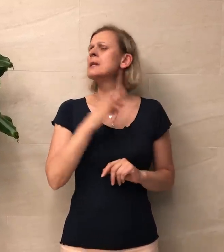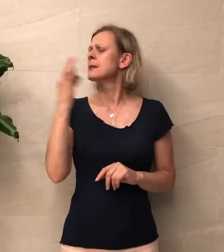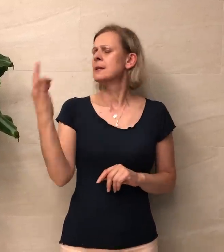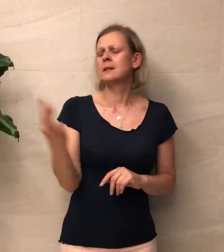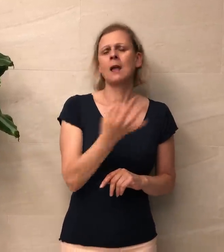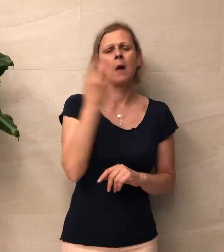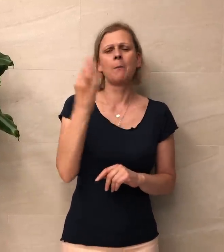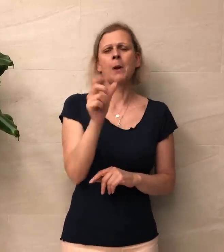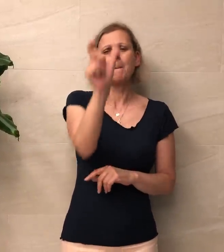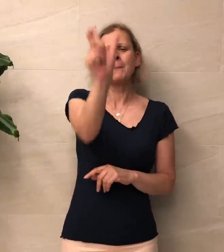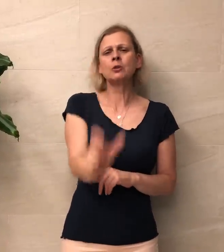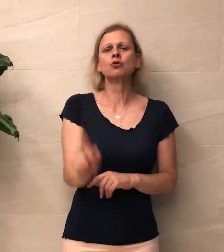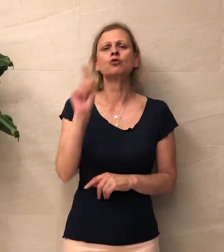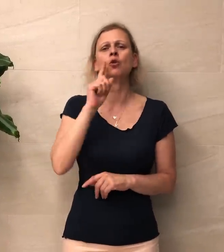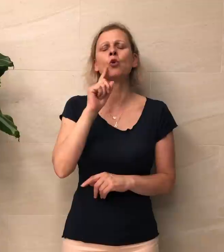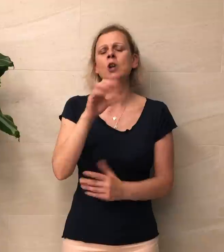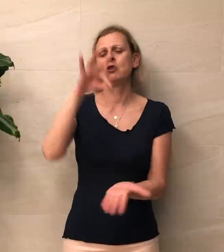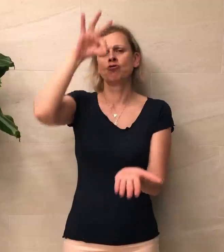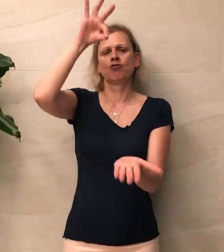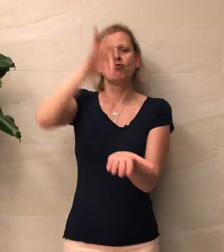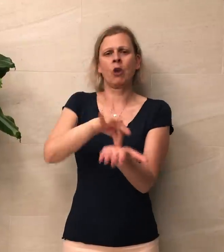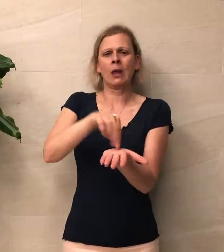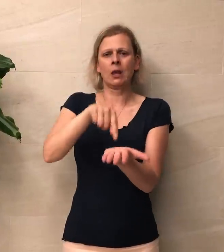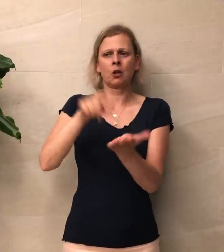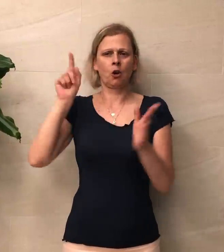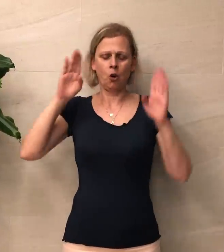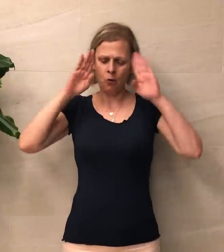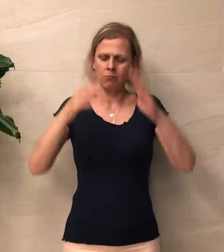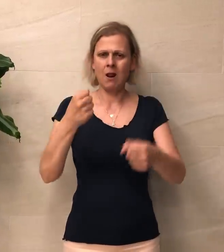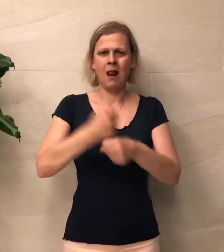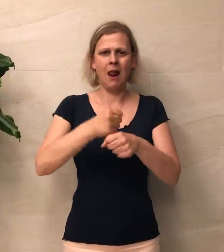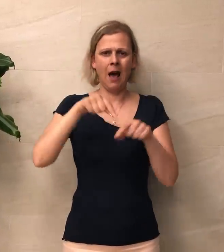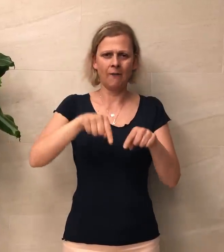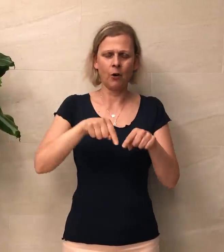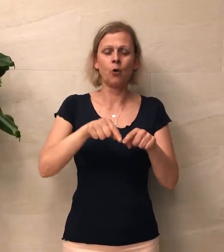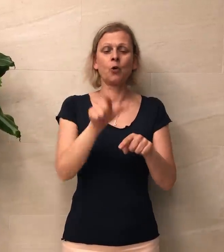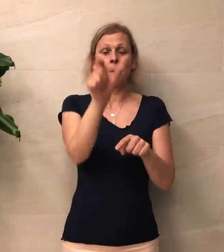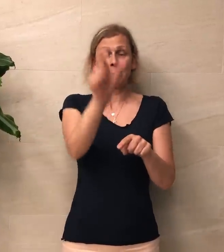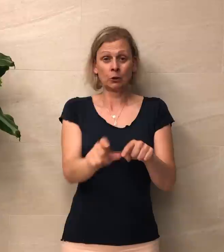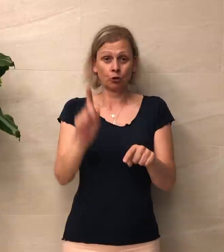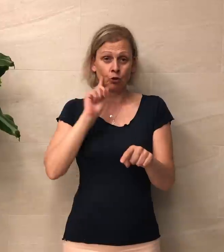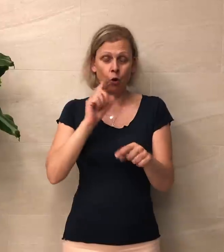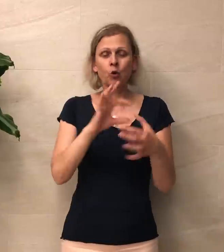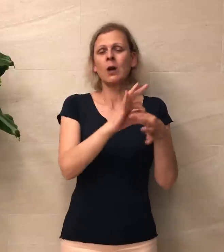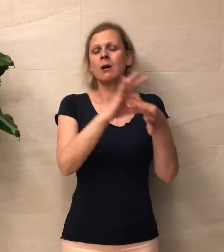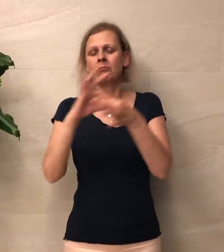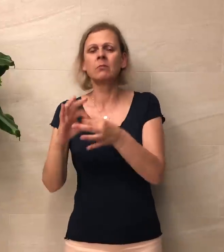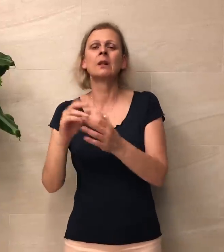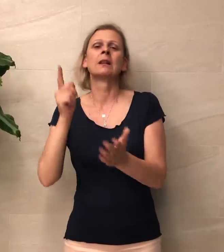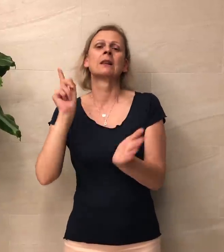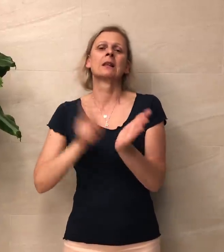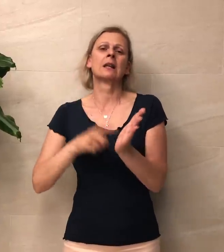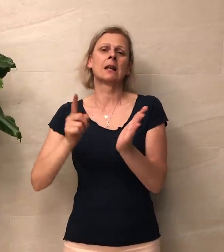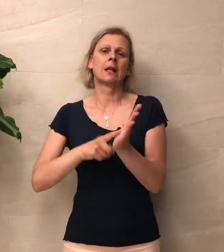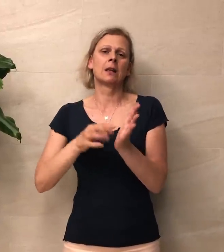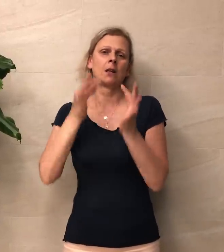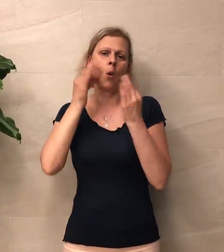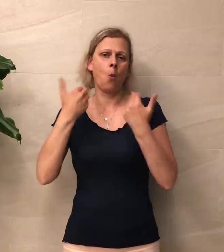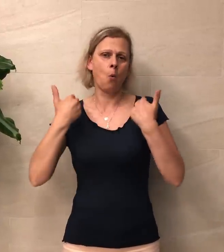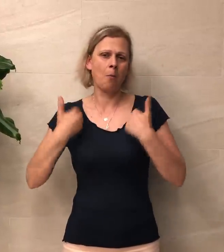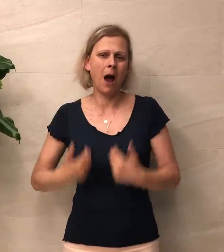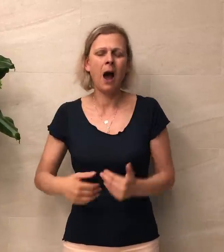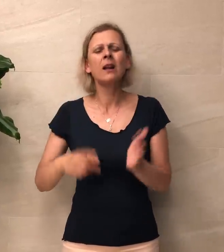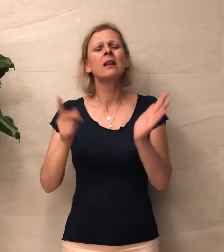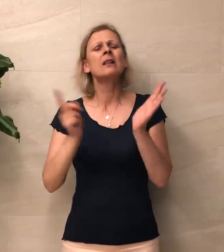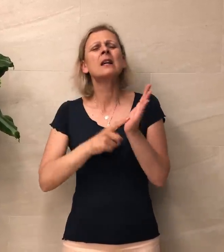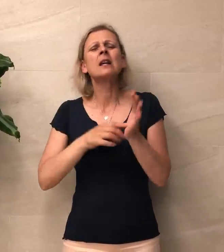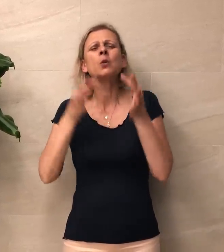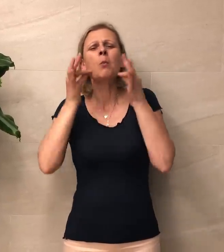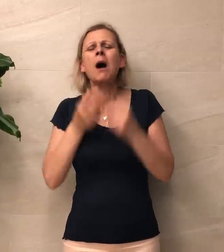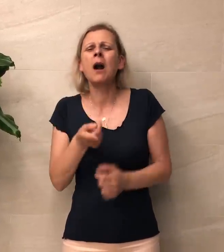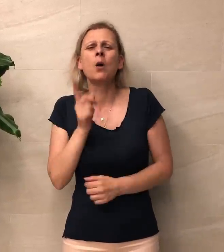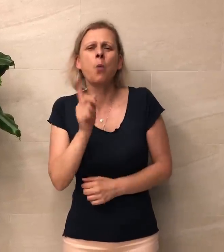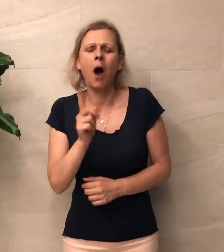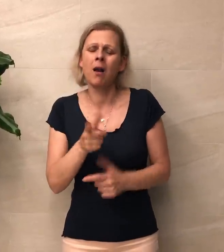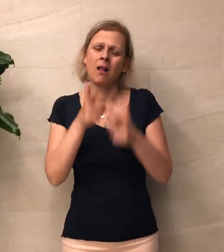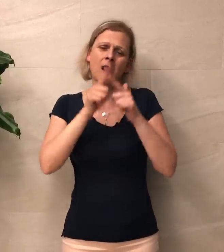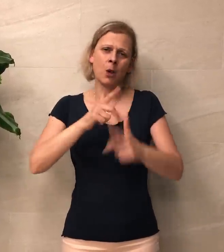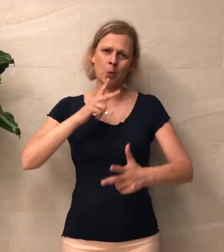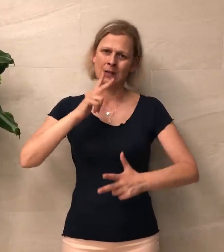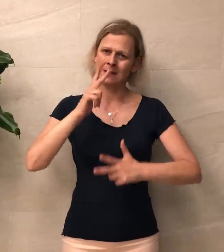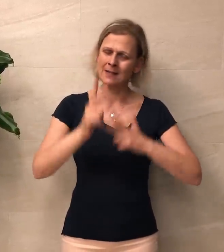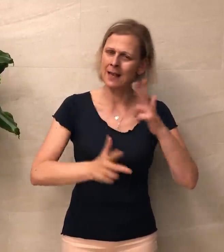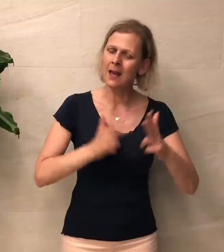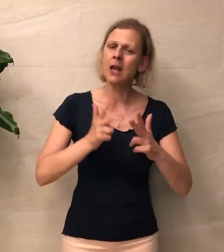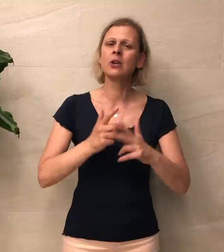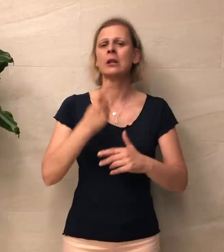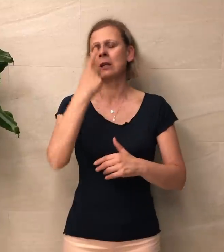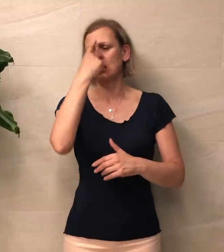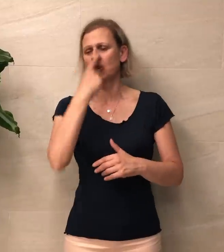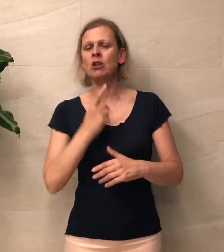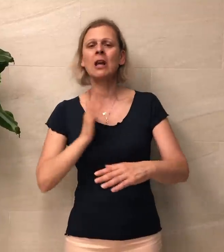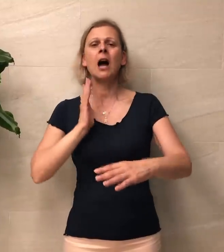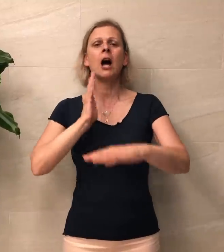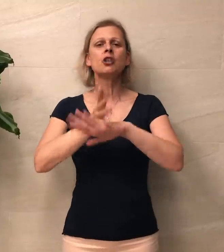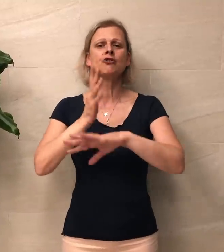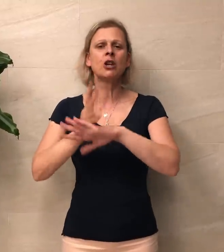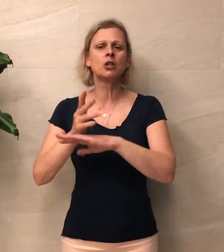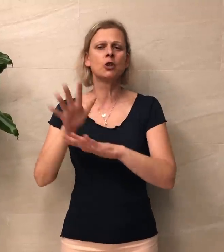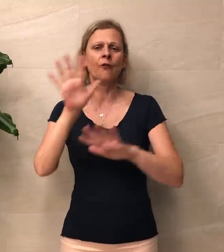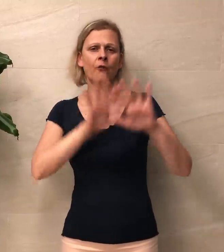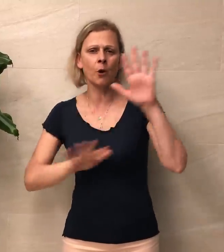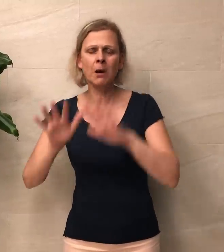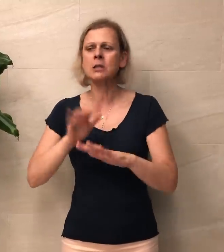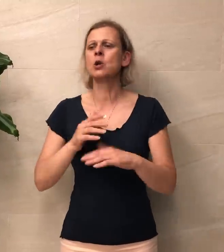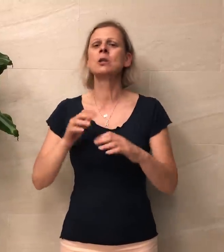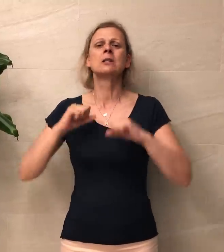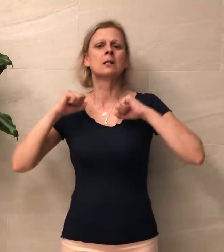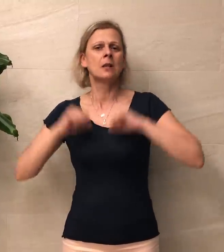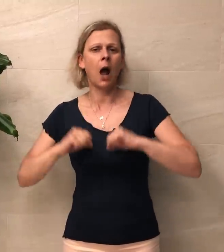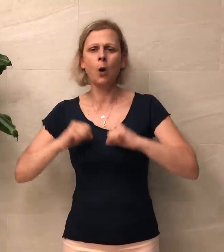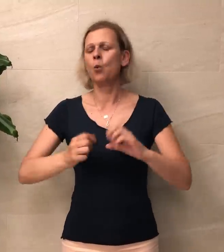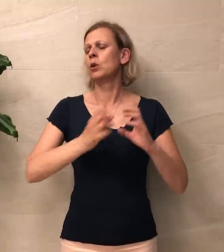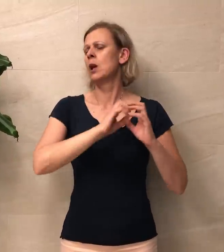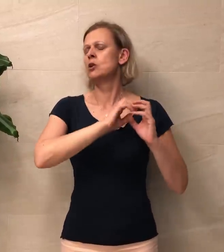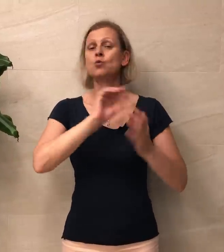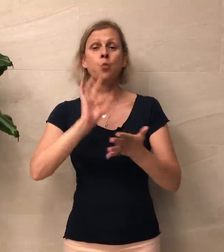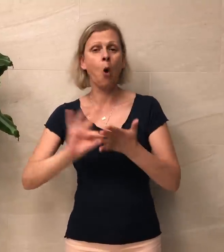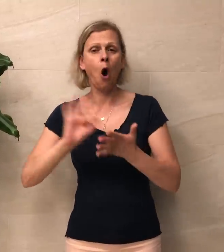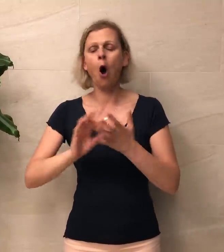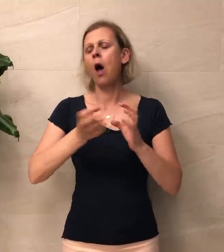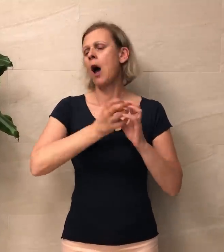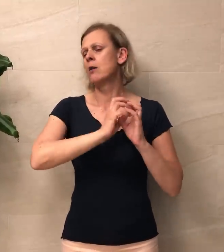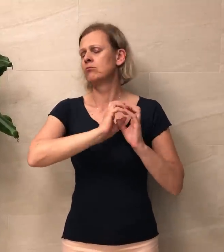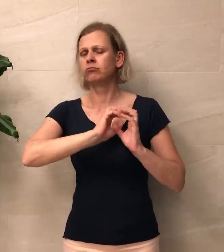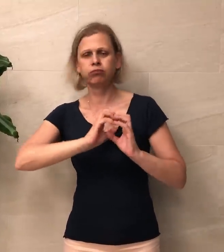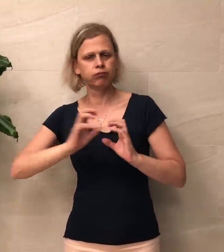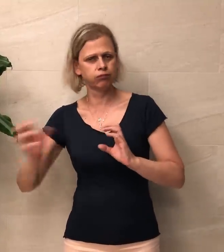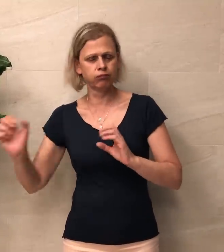la Persona Sorda al centro nel rispetto dei diritti umani; per diritti umani si intendono: il diritto alla lingua dei segni, il diritto all’informazione accessibile, il diritto alla salute, all’istruzione, etc.